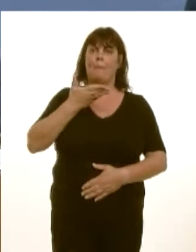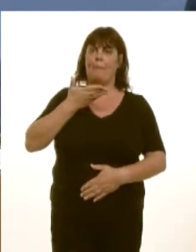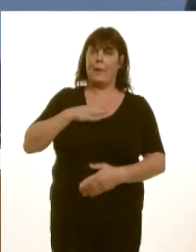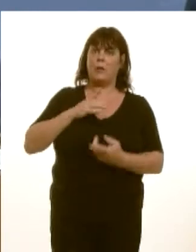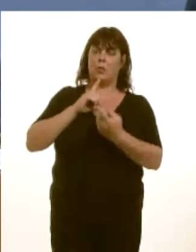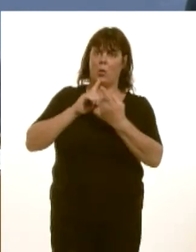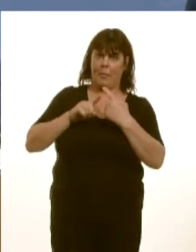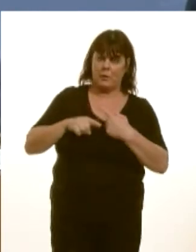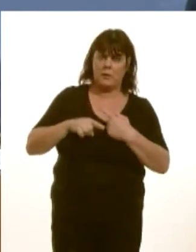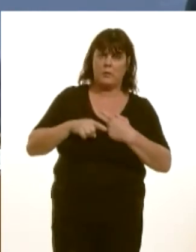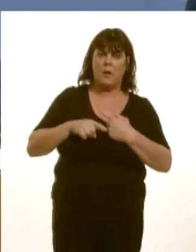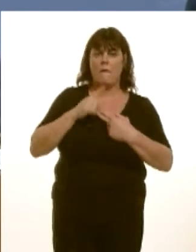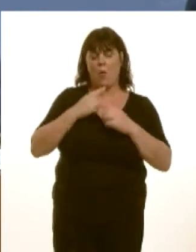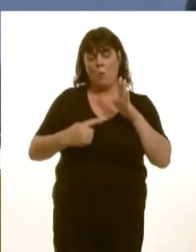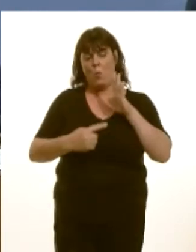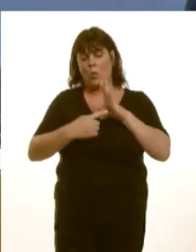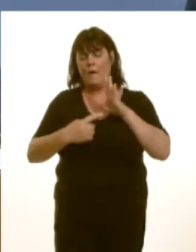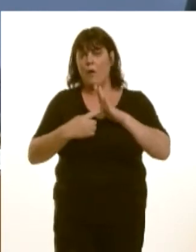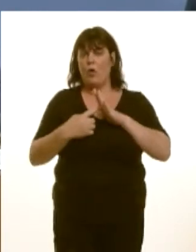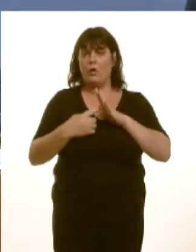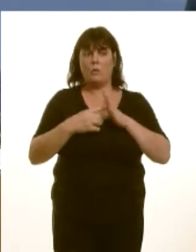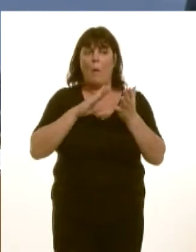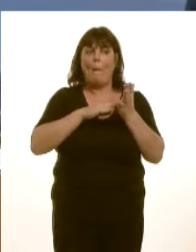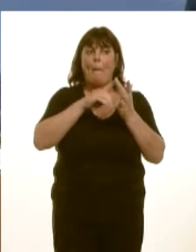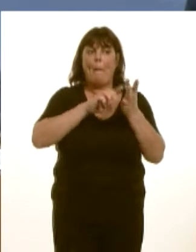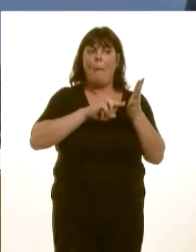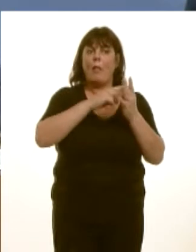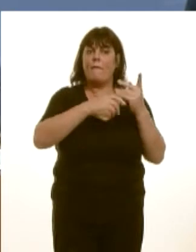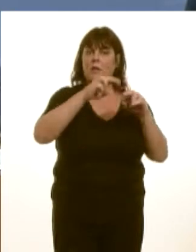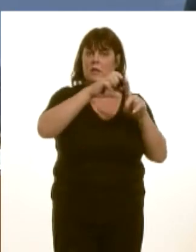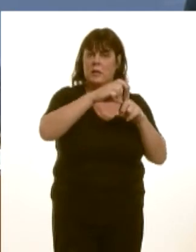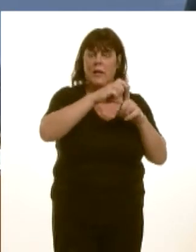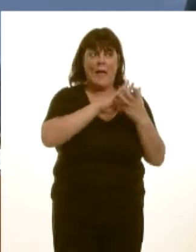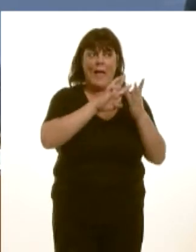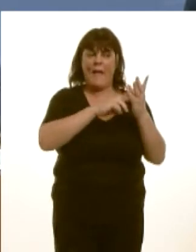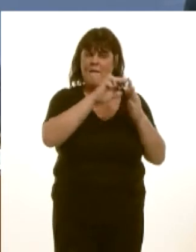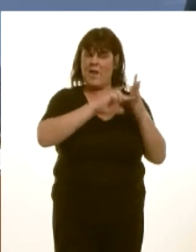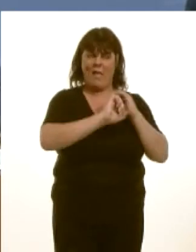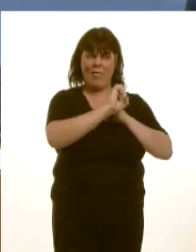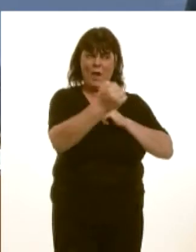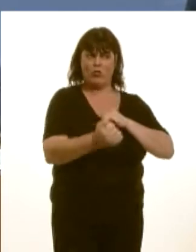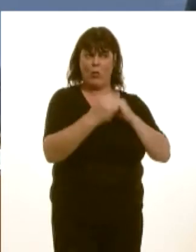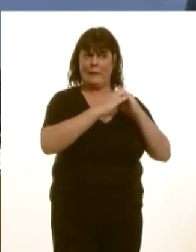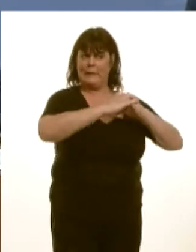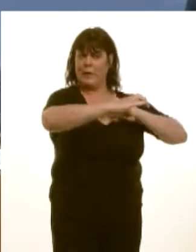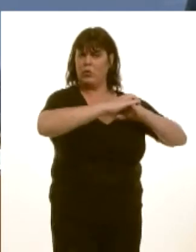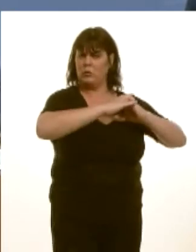Rwy’n gwerthfawrogi nad yw hwn yn fater uniongyrchol i Lywodraeth Cymru.